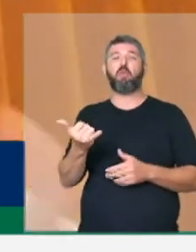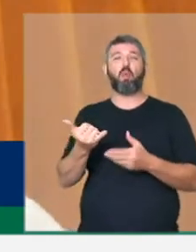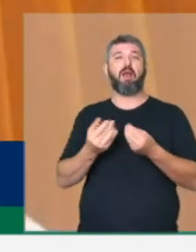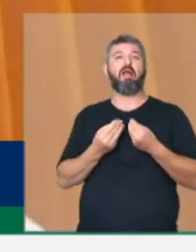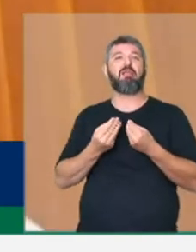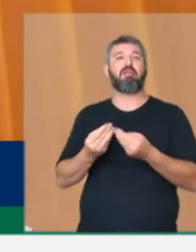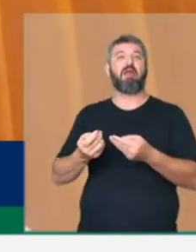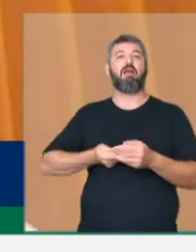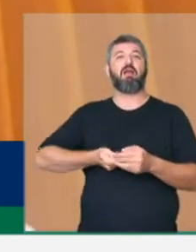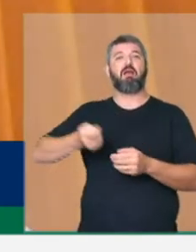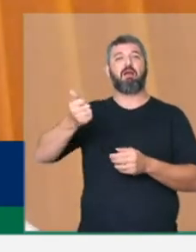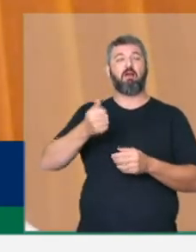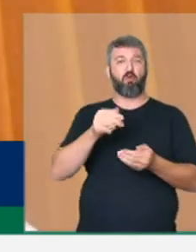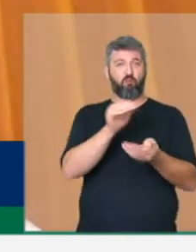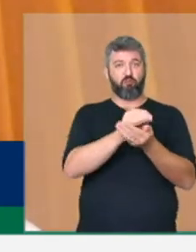EMENDA REPÕE RAZOABILIDADE E EQUILÍBRIO A ESSE PROJETO.